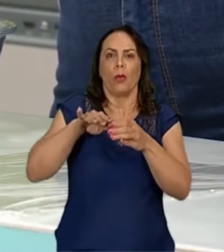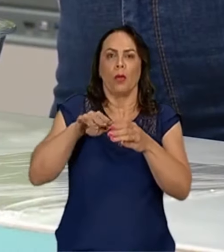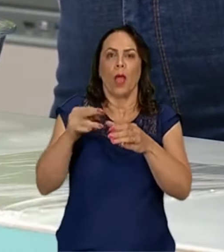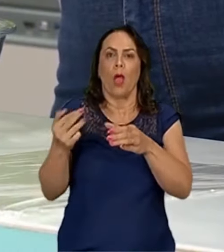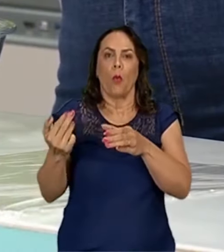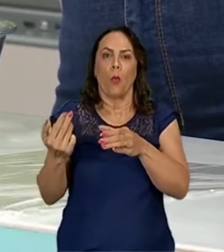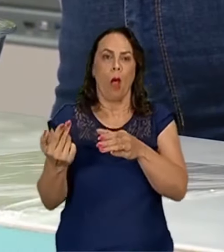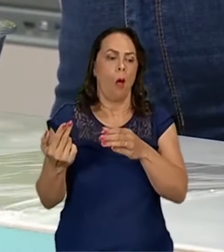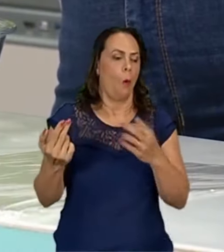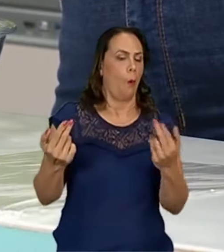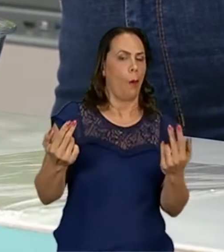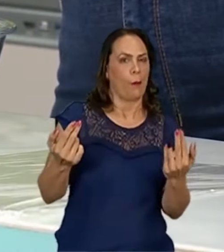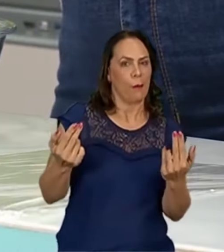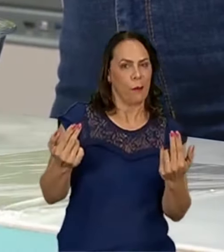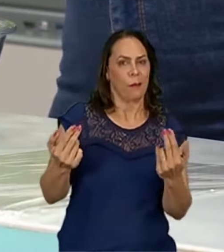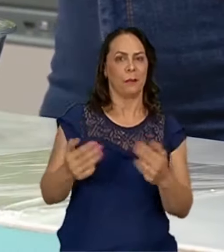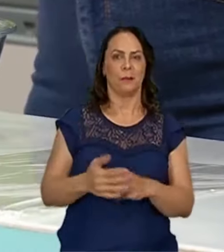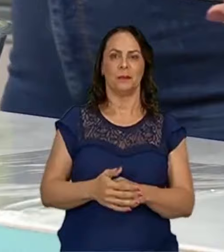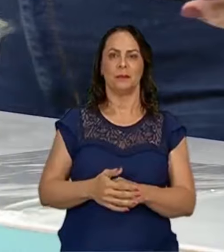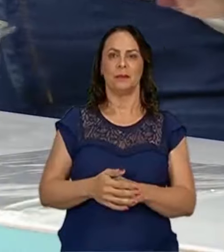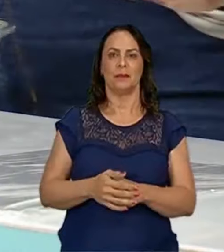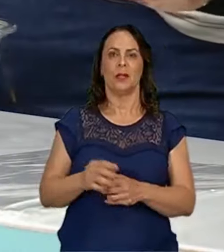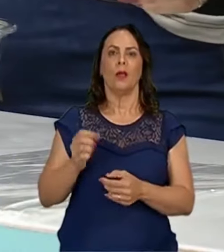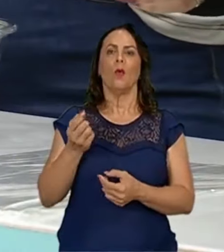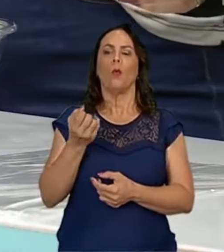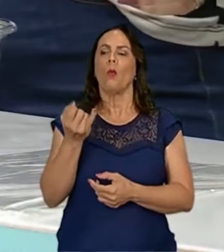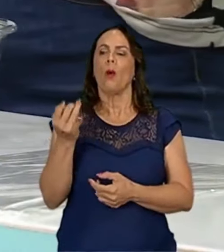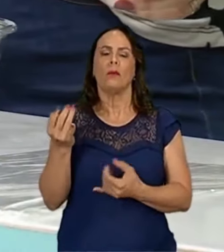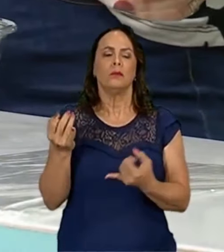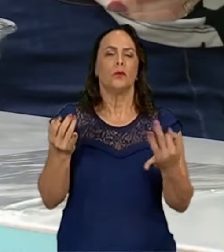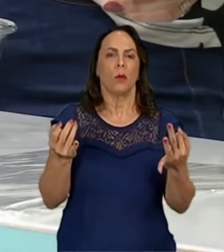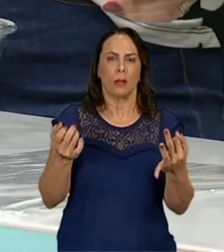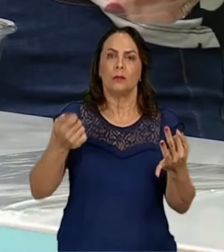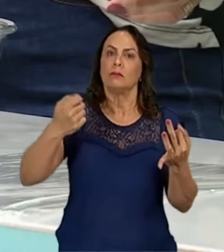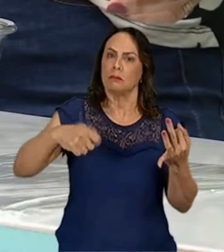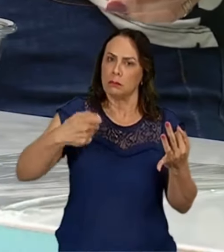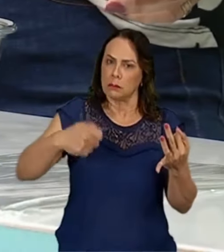um medidor aí, mede direitinho, eu vou no olho, mas se você